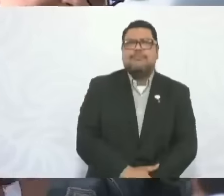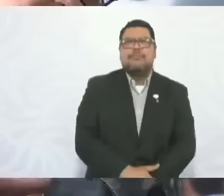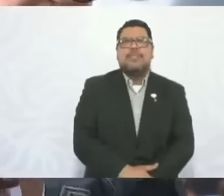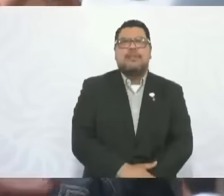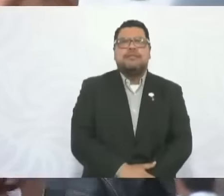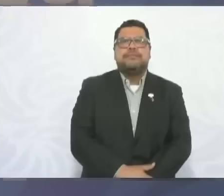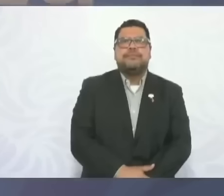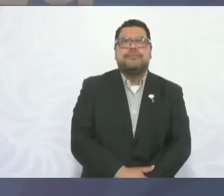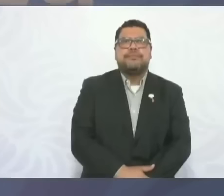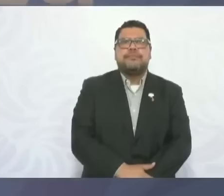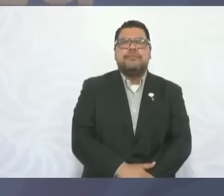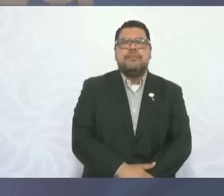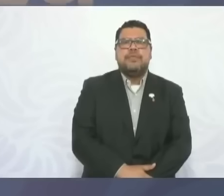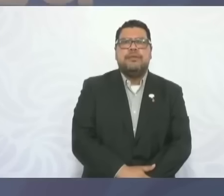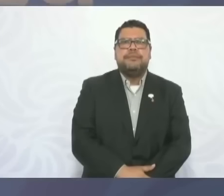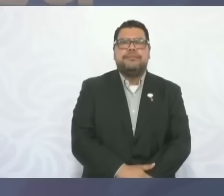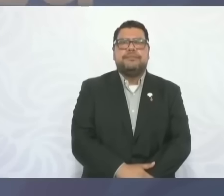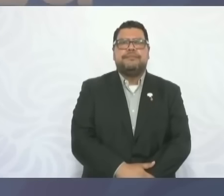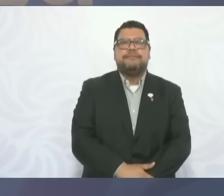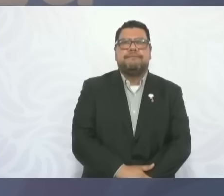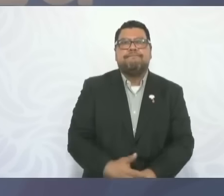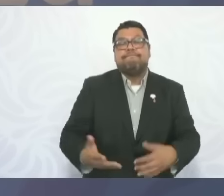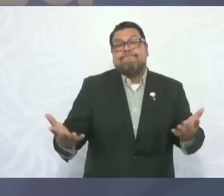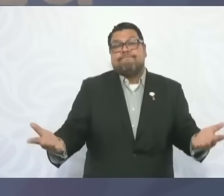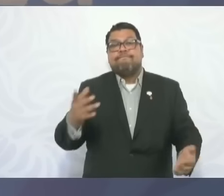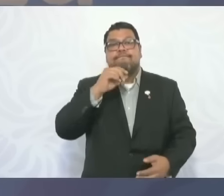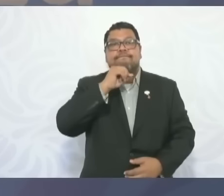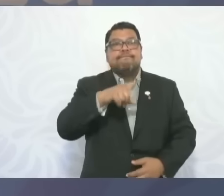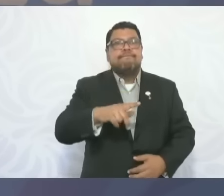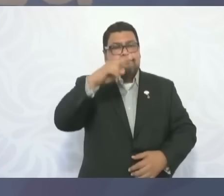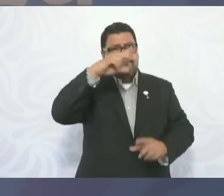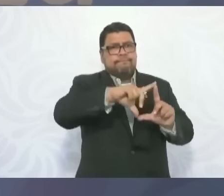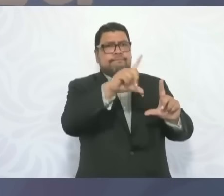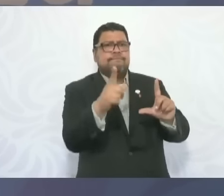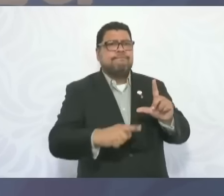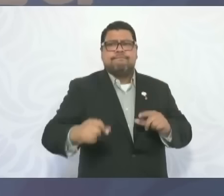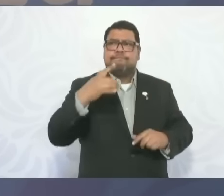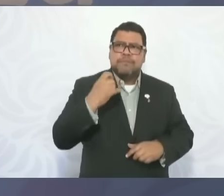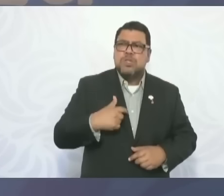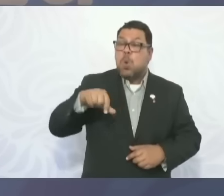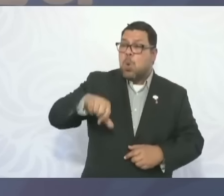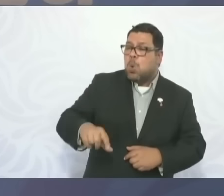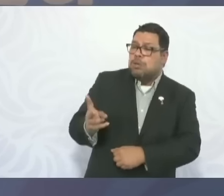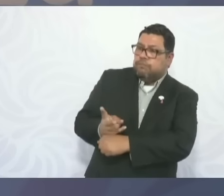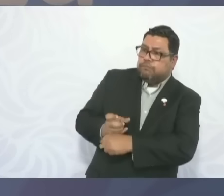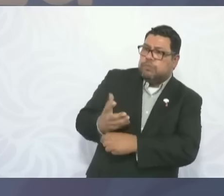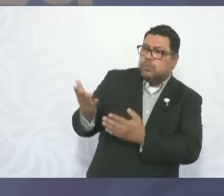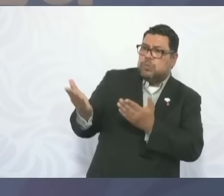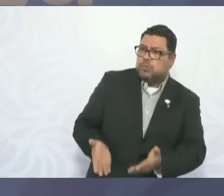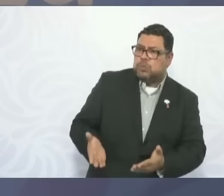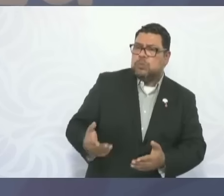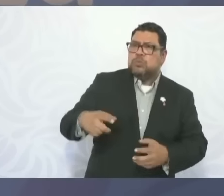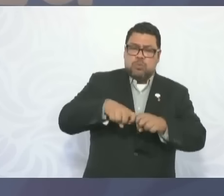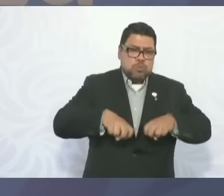por lo que significa para el país y además por haber aceptado ser parte de este consejo que